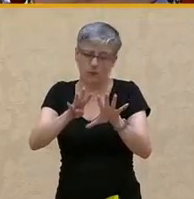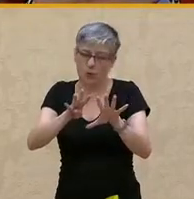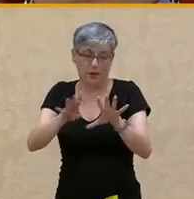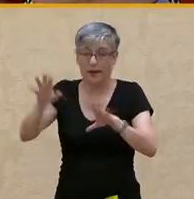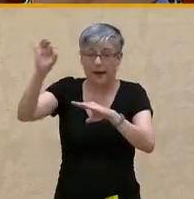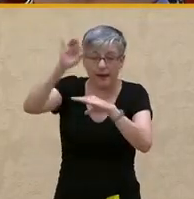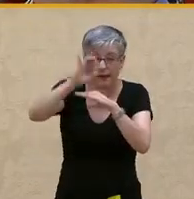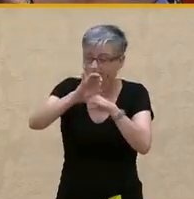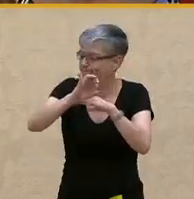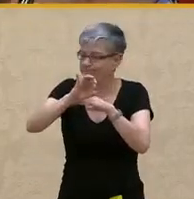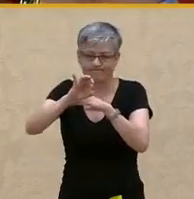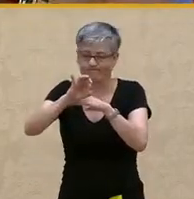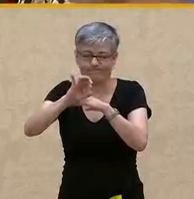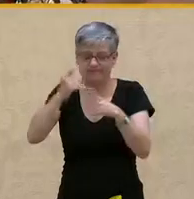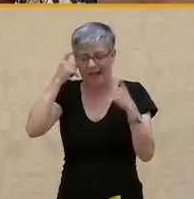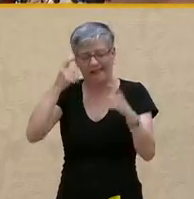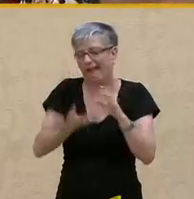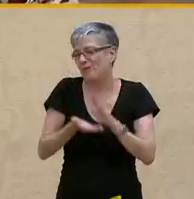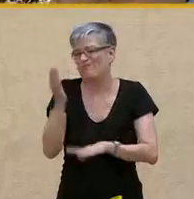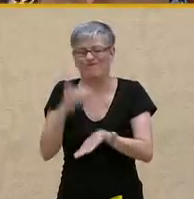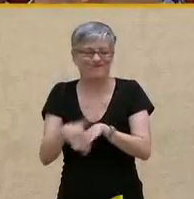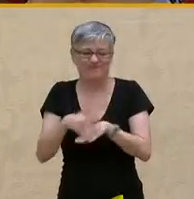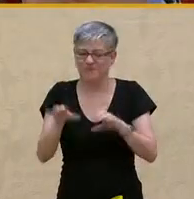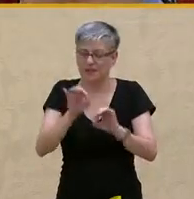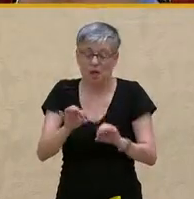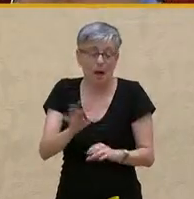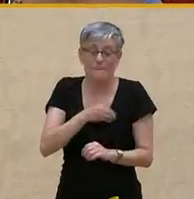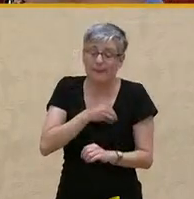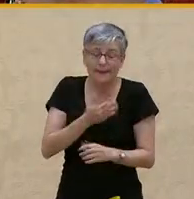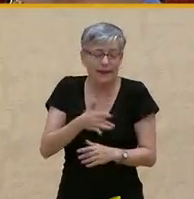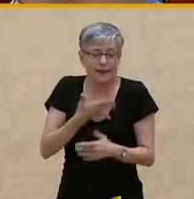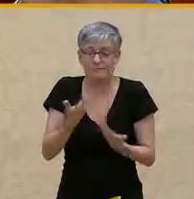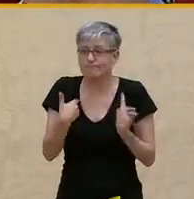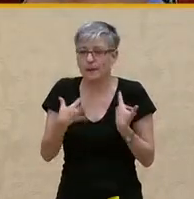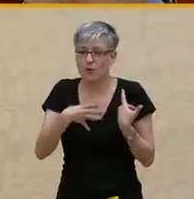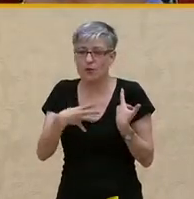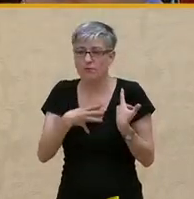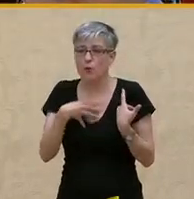a anochecer intento no salir. Es una pena, es una lástima, pero me cuesta mucho salir.